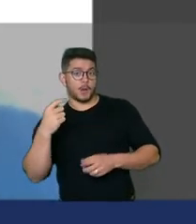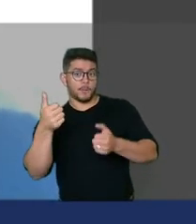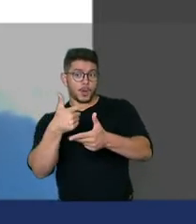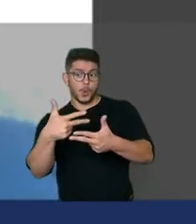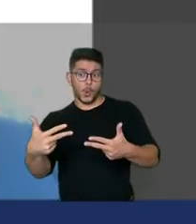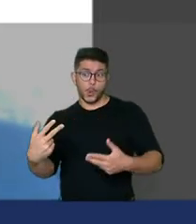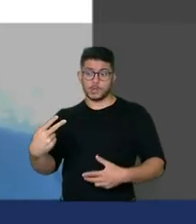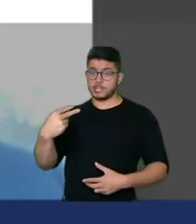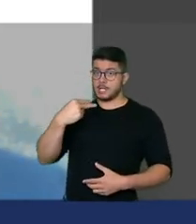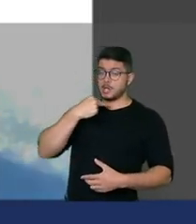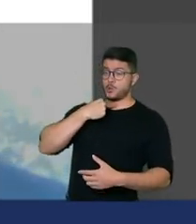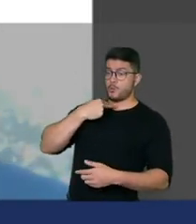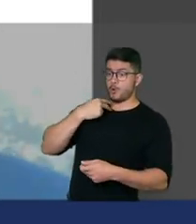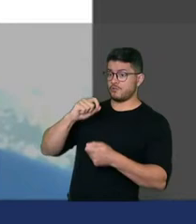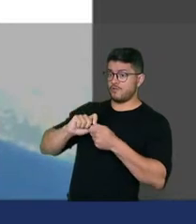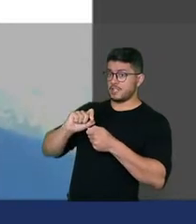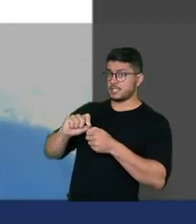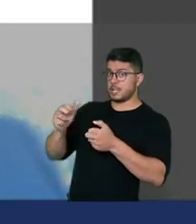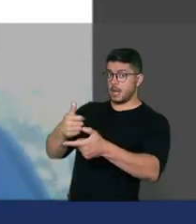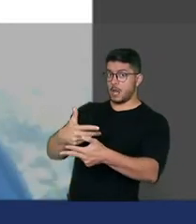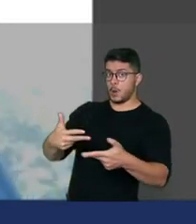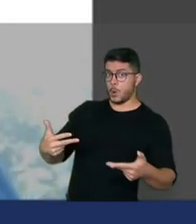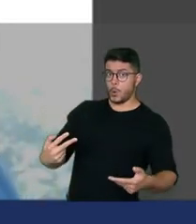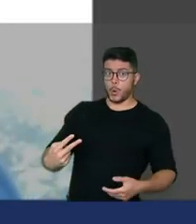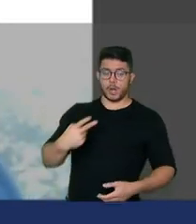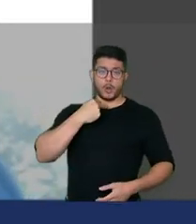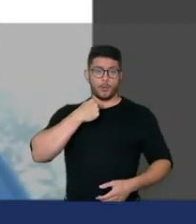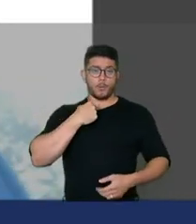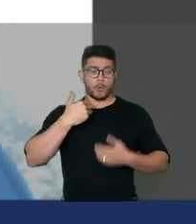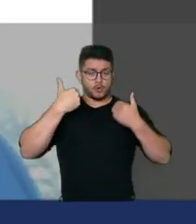NÃO PODE VOTAR O QUE QUER VOTAR, A AMEAÇA QUE ELE NÃO PODE TER A POSTURA QUE ELE